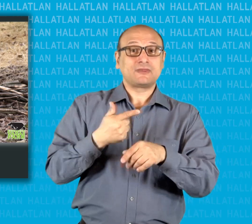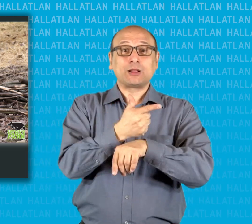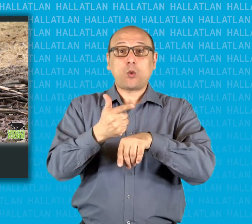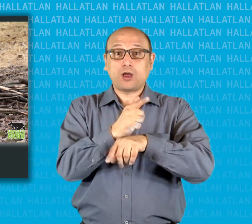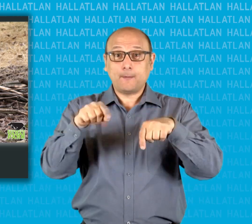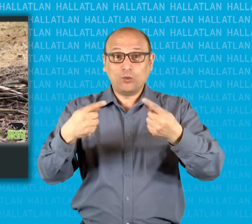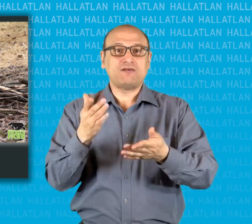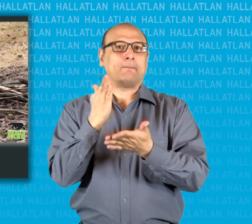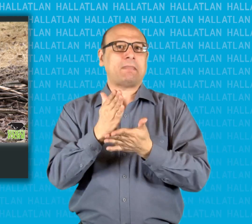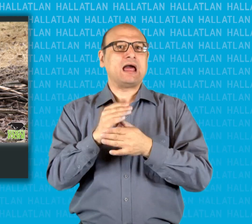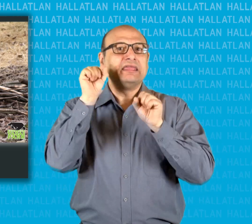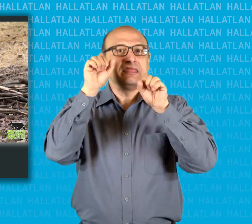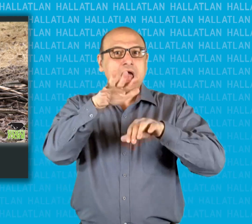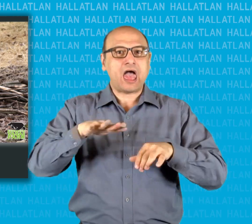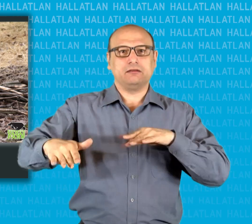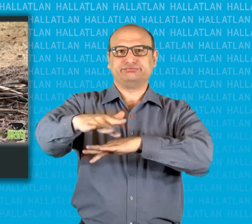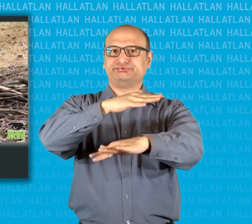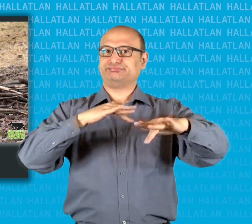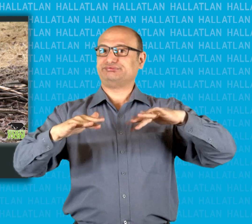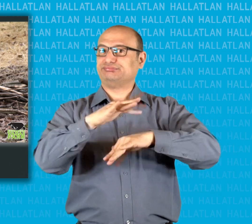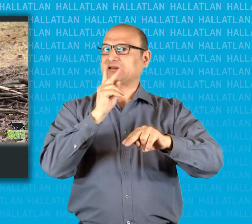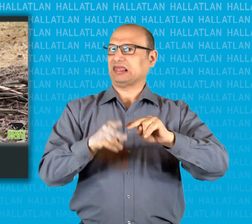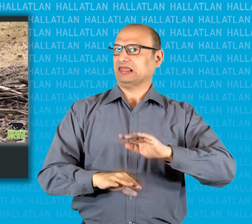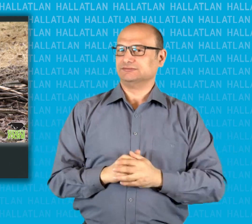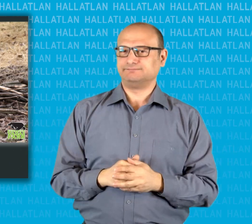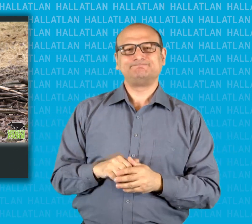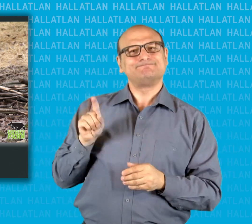2 óra elteltével pedig már csatlakoztak a nyájhoz.